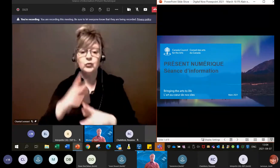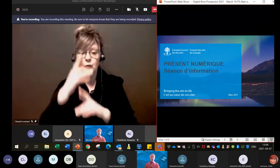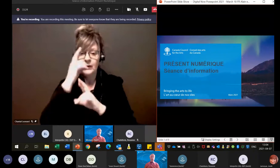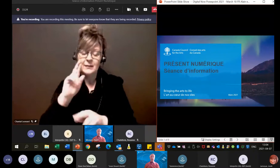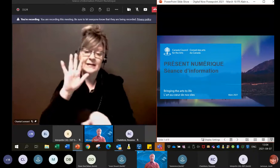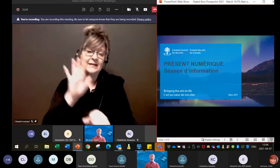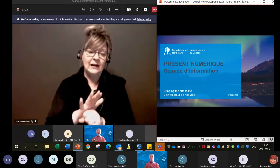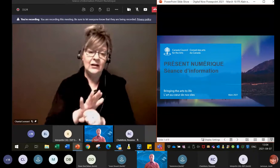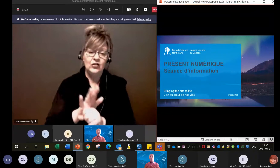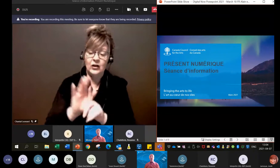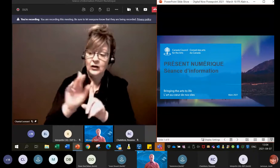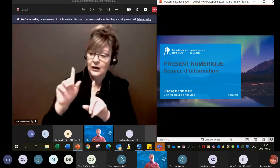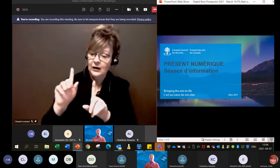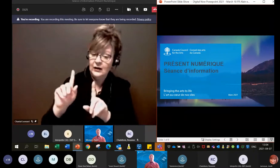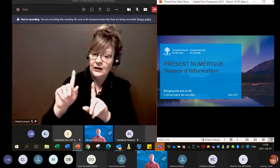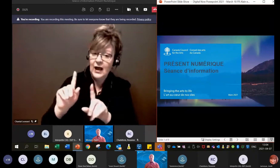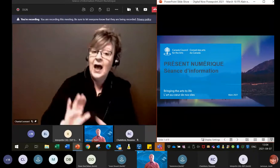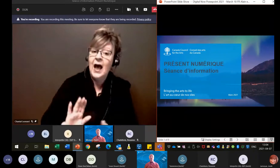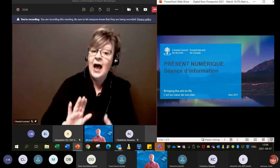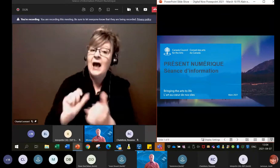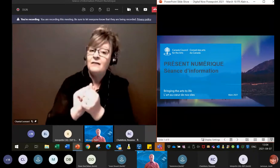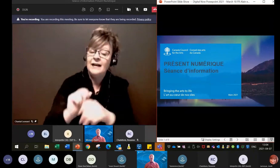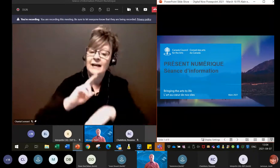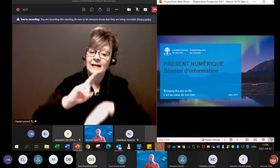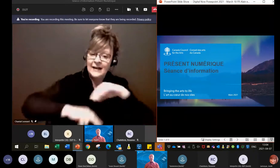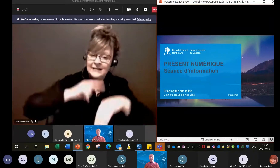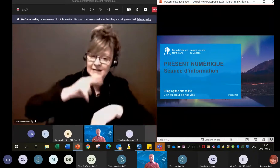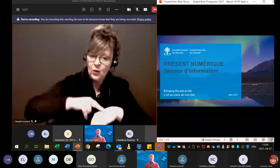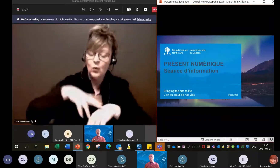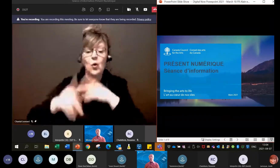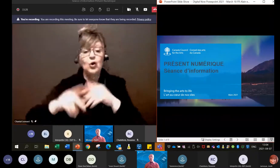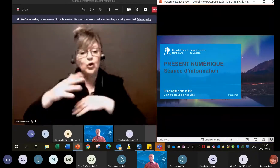envers les nations et peuples